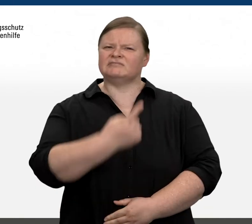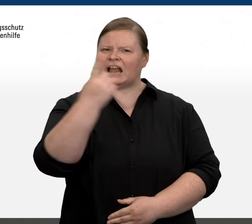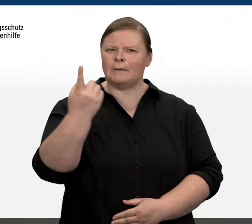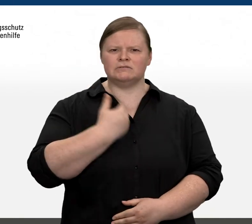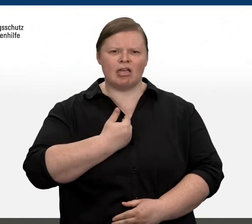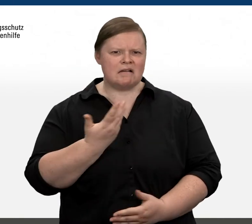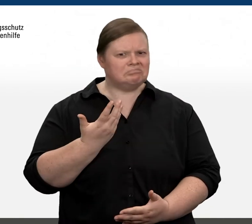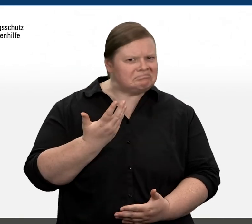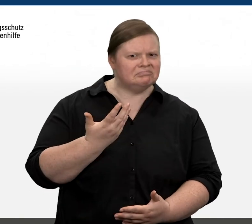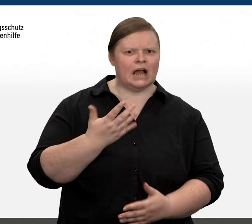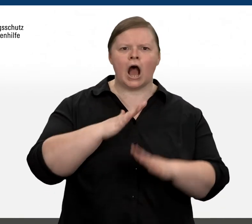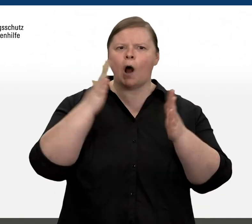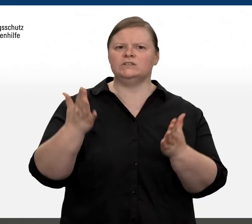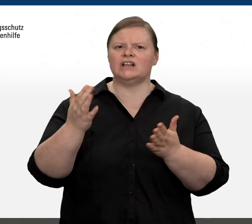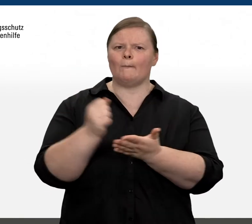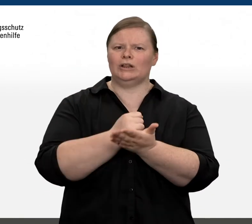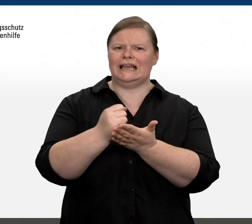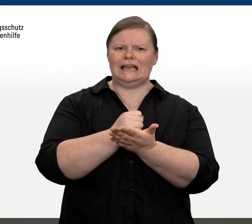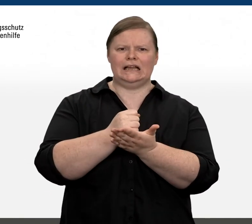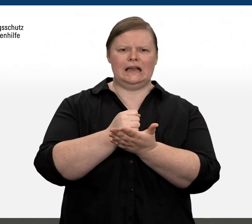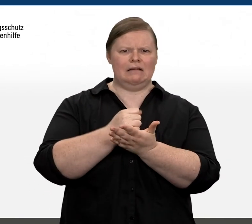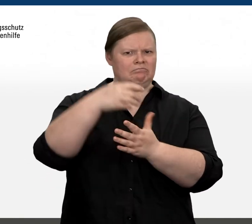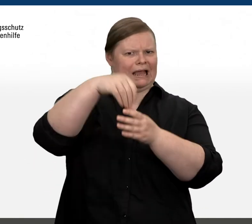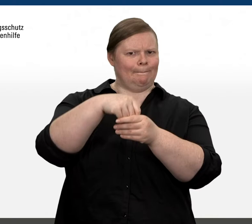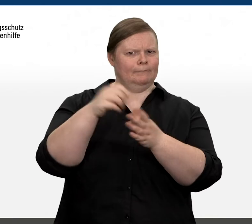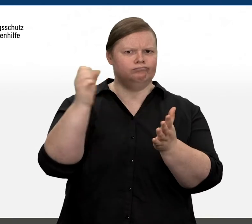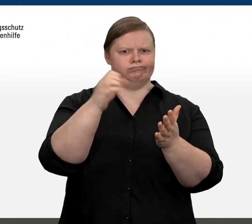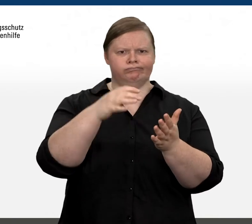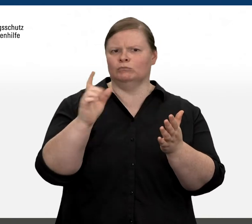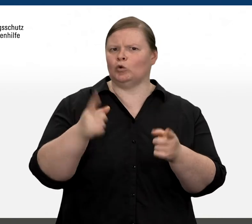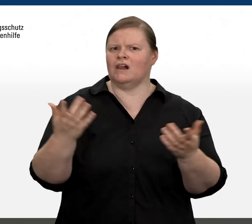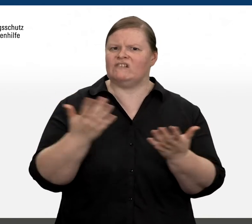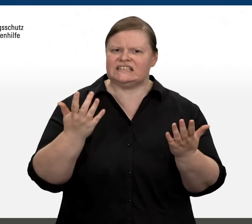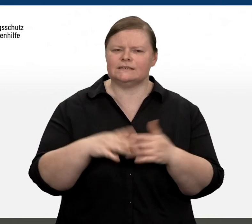Das gehört in die Hausapotheke: